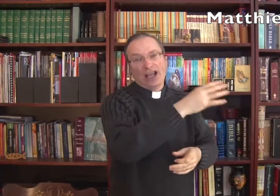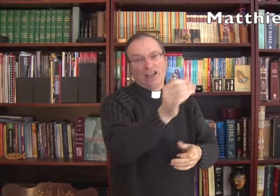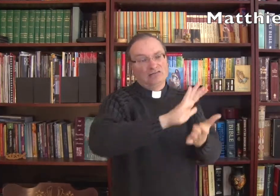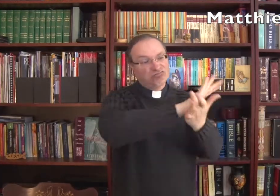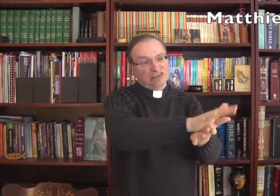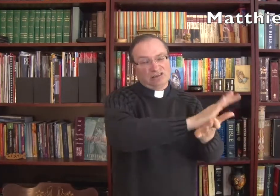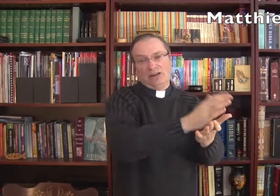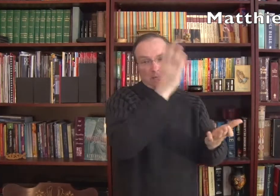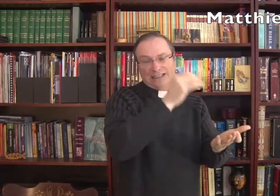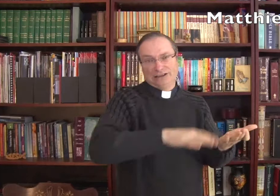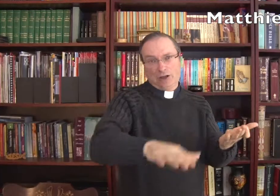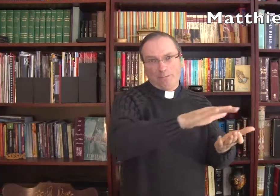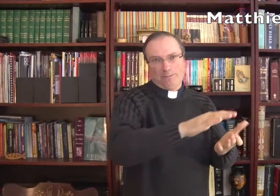et piétiné par les hommes.